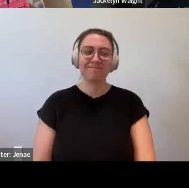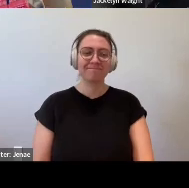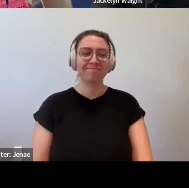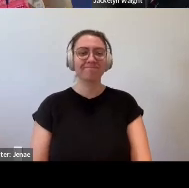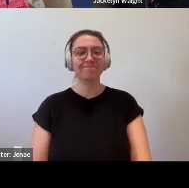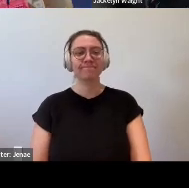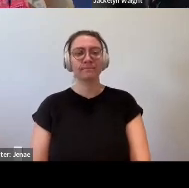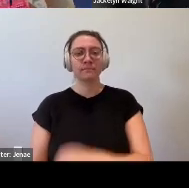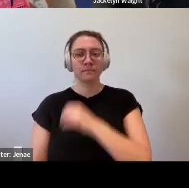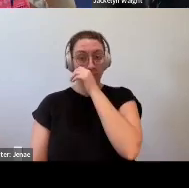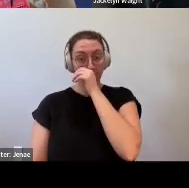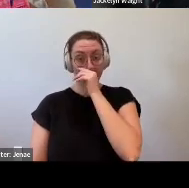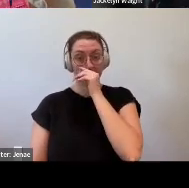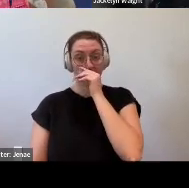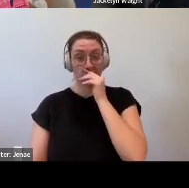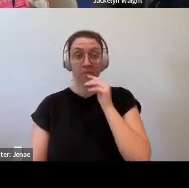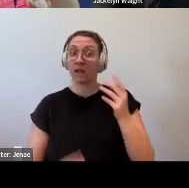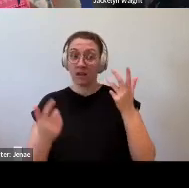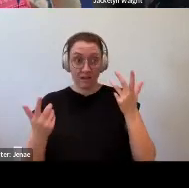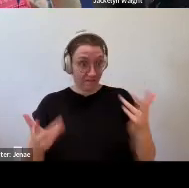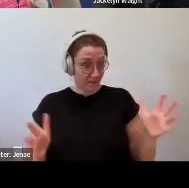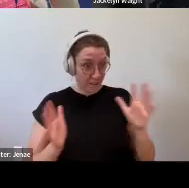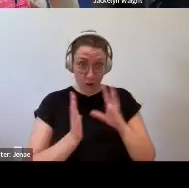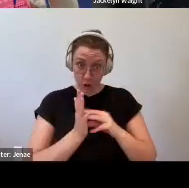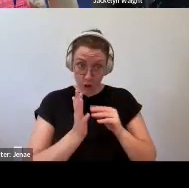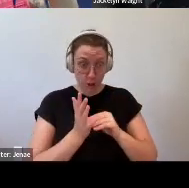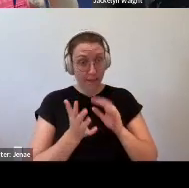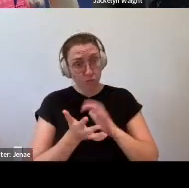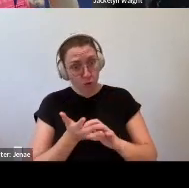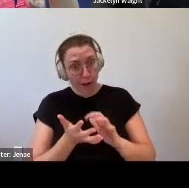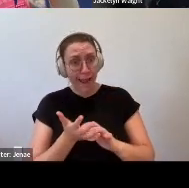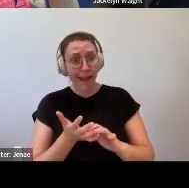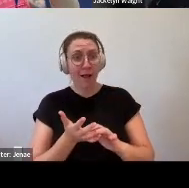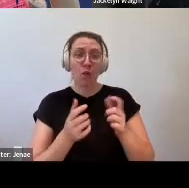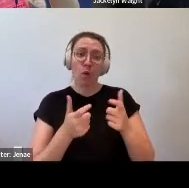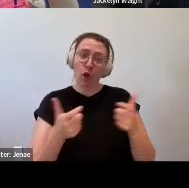Por lo tanto, una vez que un estudiante haya terminado de aprender braille o un libro con letra grande, le pedimos que